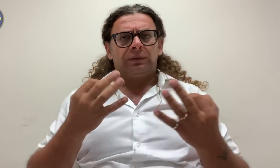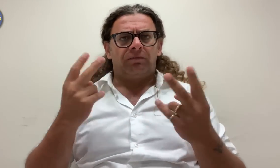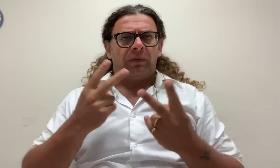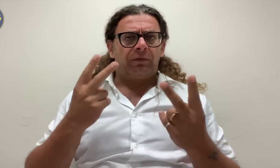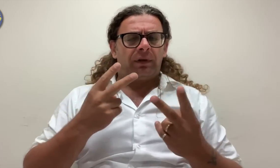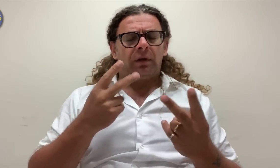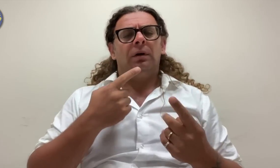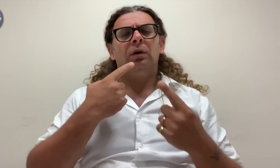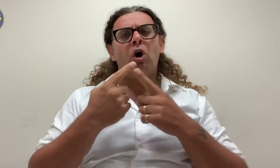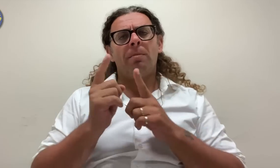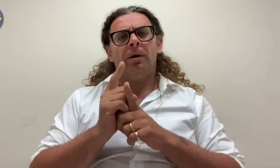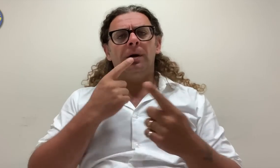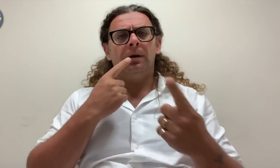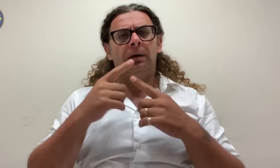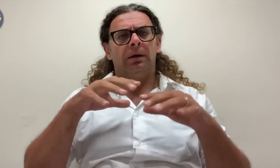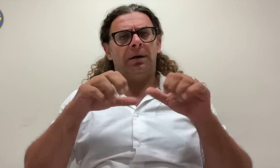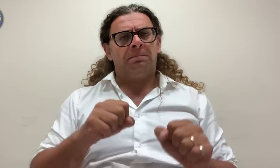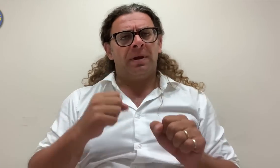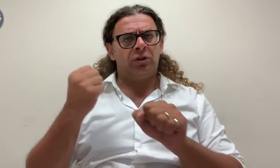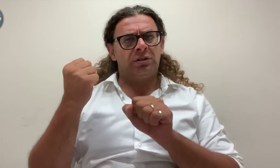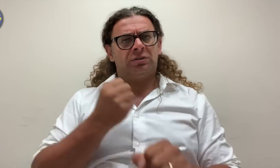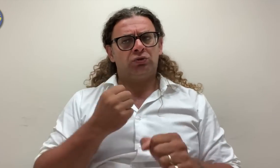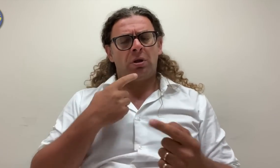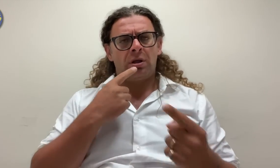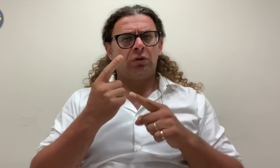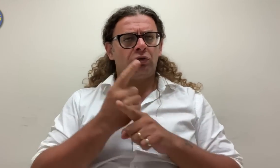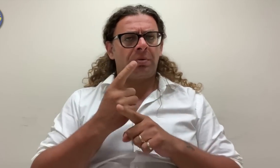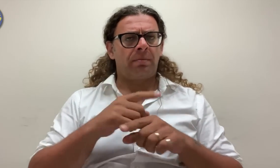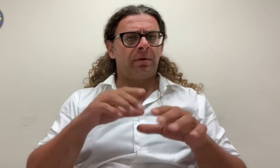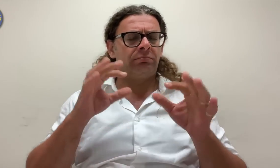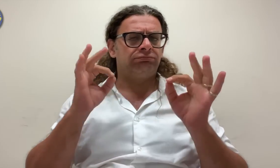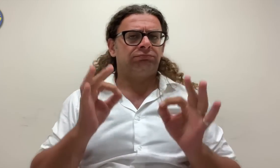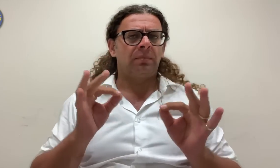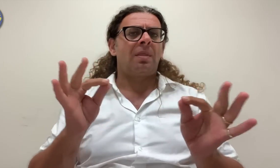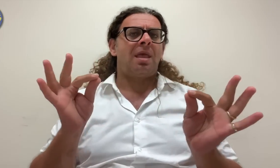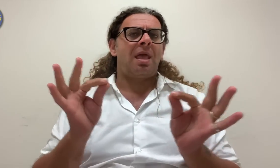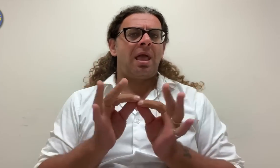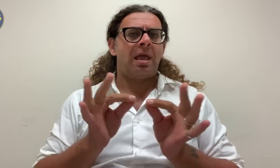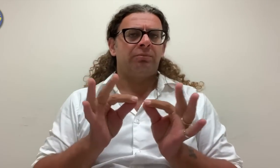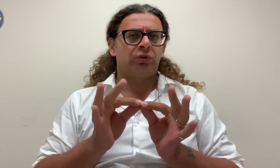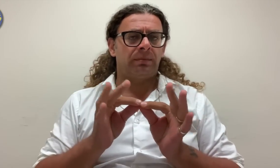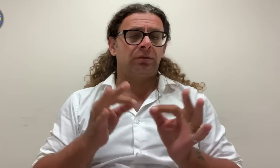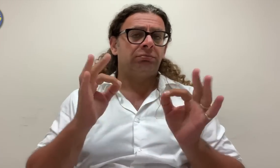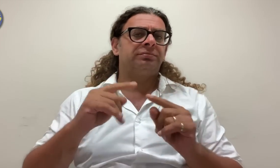Sia il Presidente AGCOM che il Responsabile all’accessibilità, condividendo quanto loro riportato, hanno preso un impegno a livello istituzionale fissando un